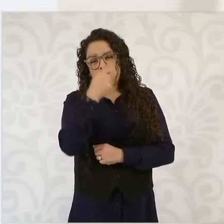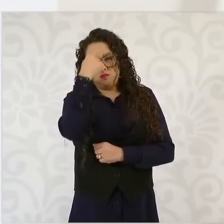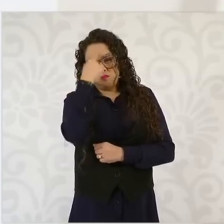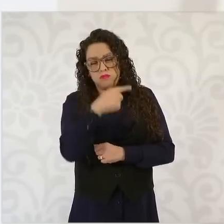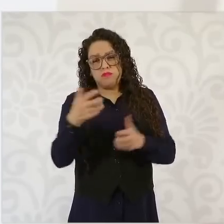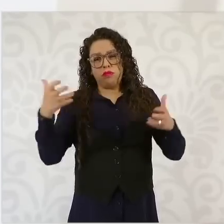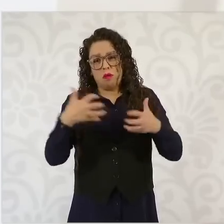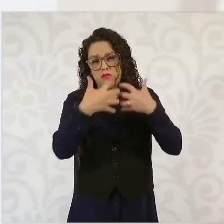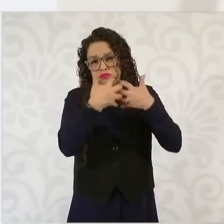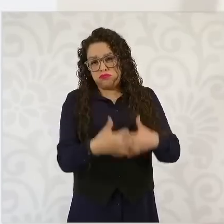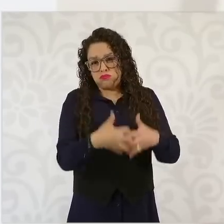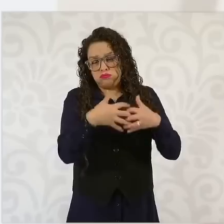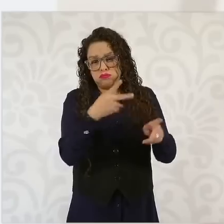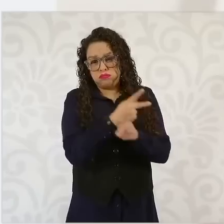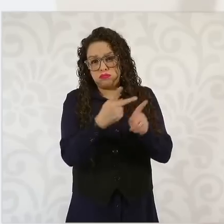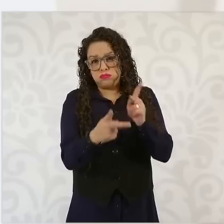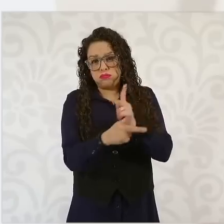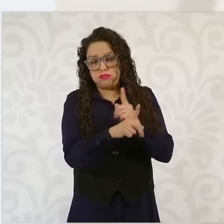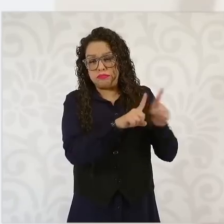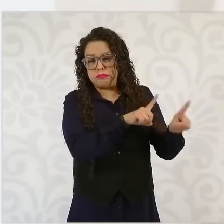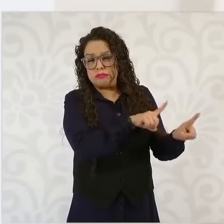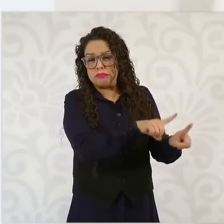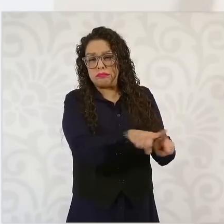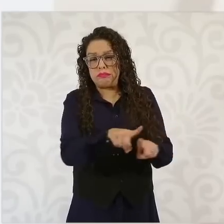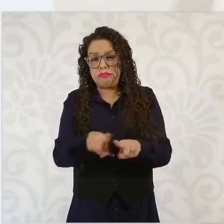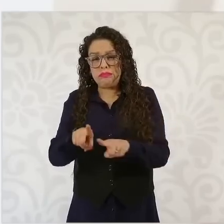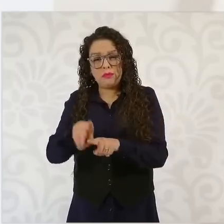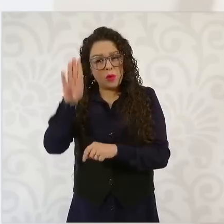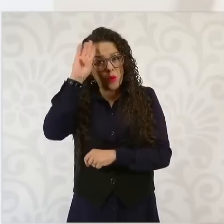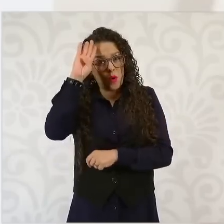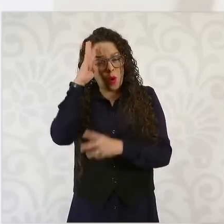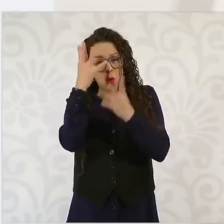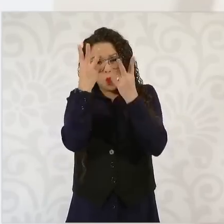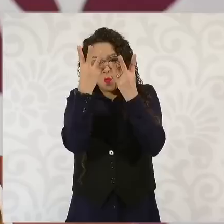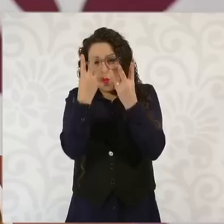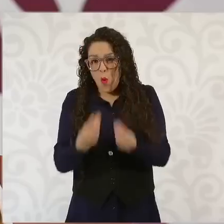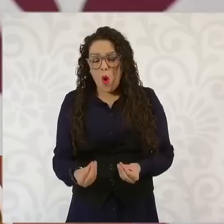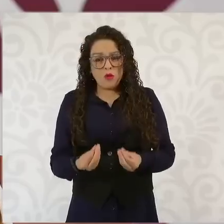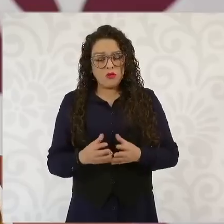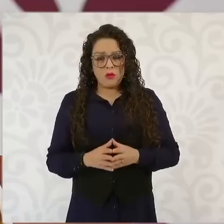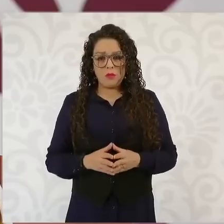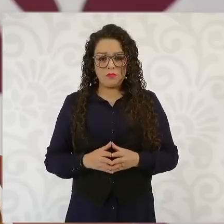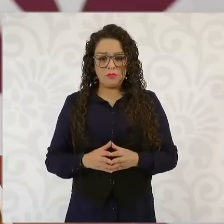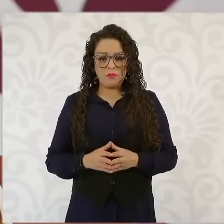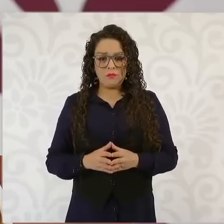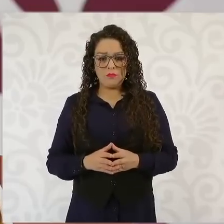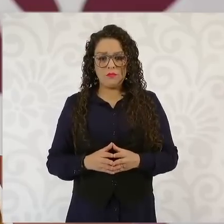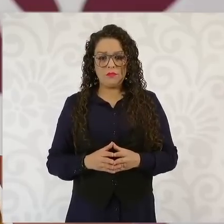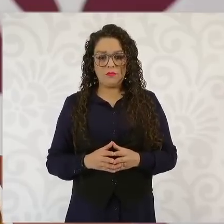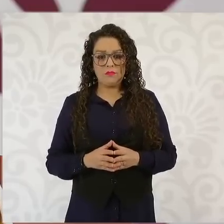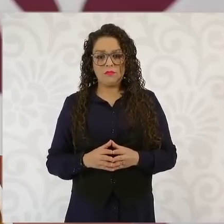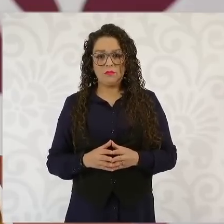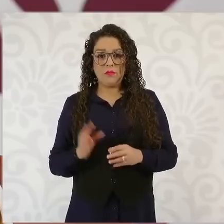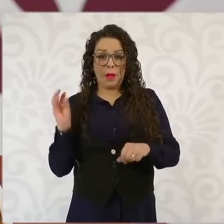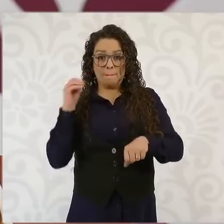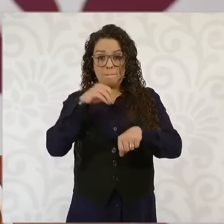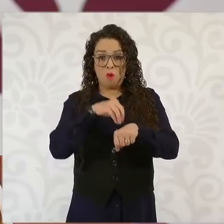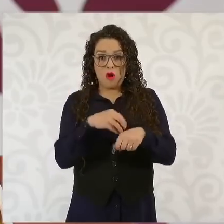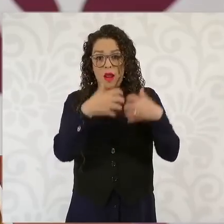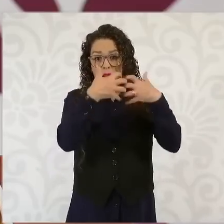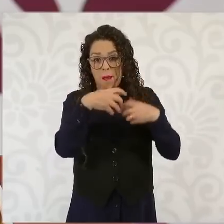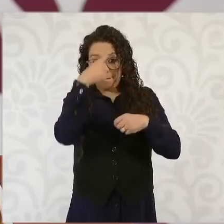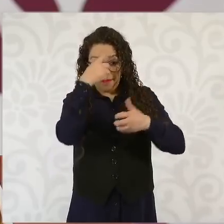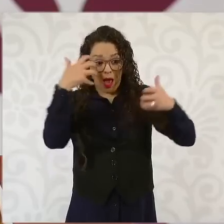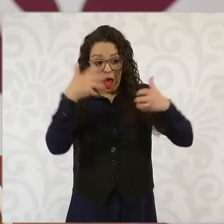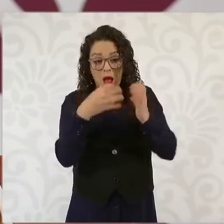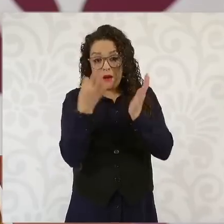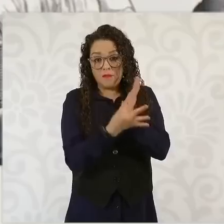muchísimos y producir acero poner una siderúrgica cualquiera que sea la tecnología que utilice pues